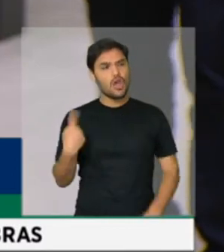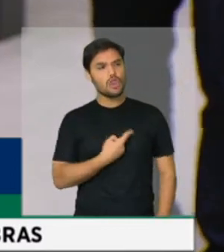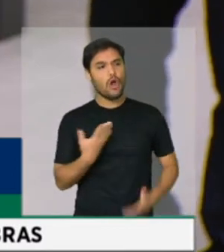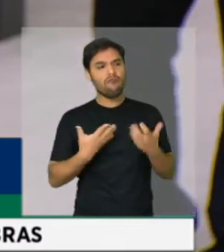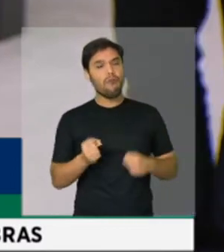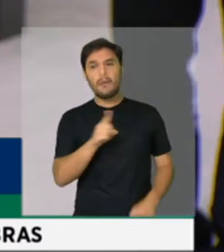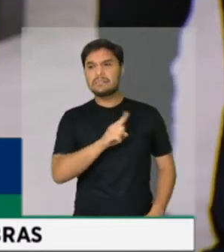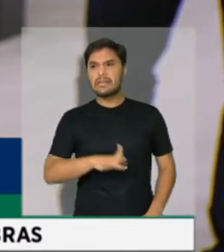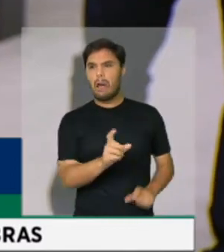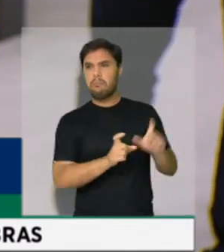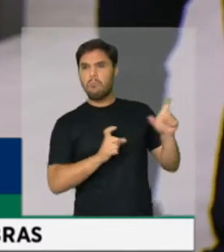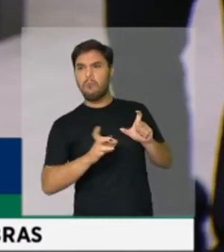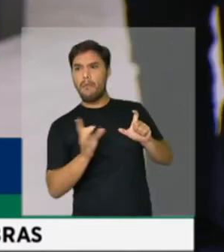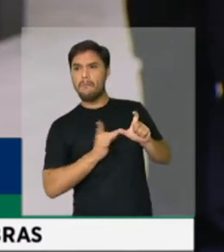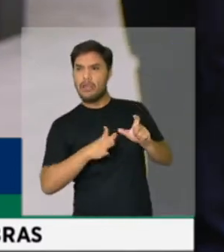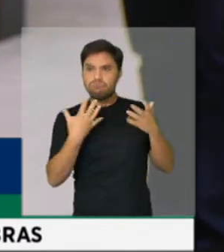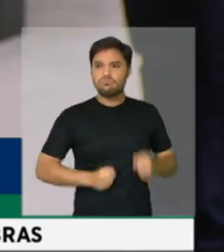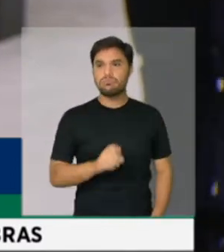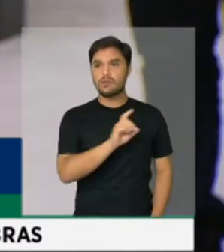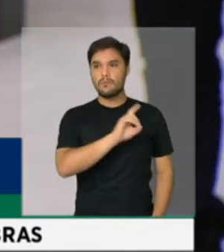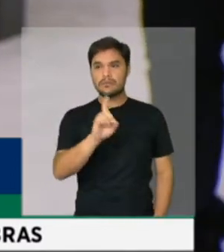SER NORMAL NA COMISSÃO UM DEPUTADO DIZER QUE ESPERA QUE UMA DEPUTADA NÃO ACORDE NA